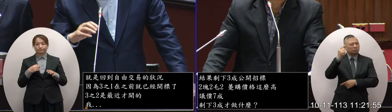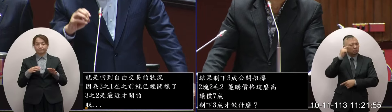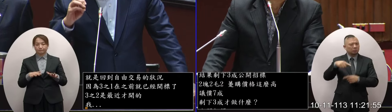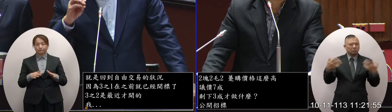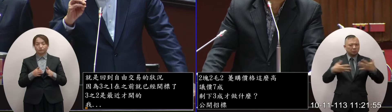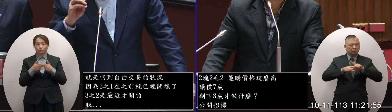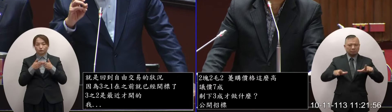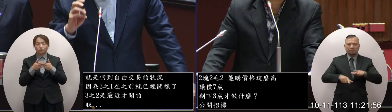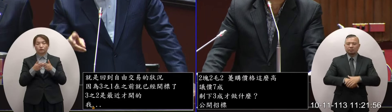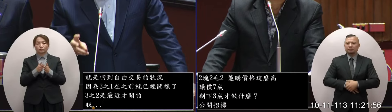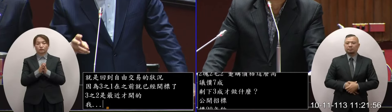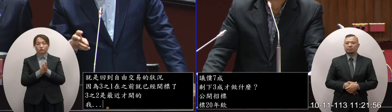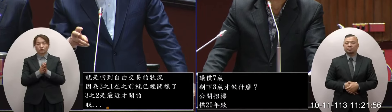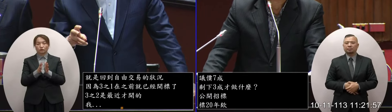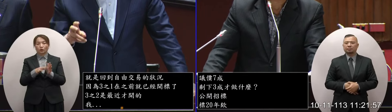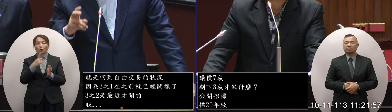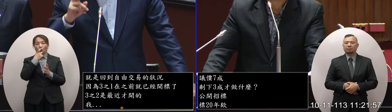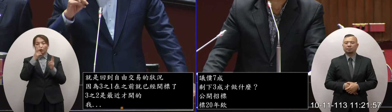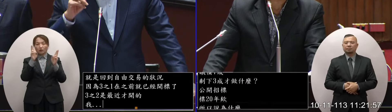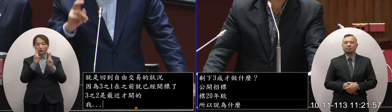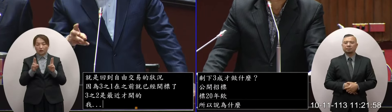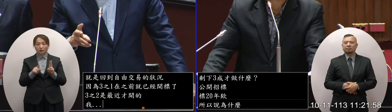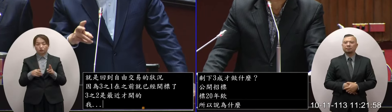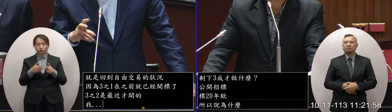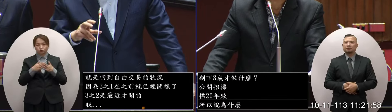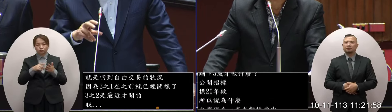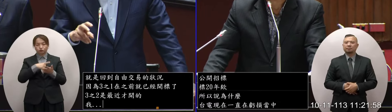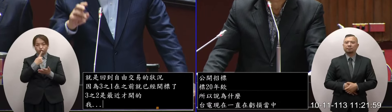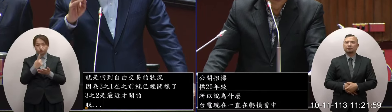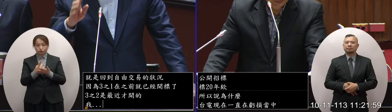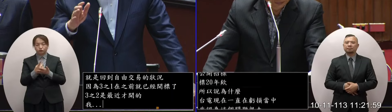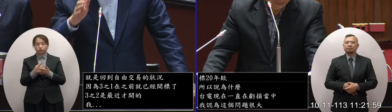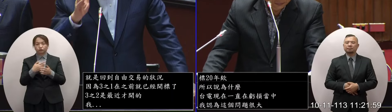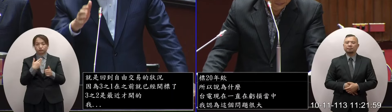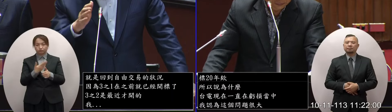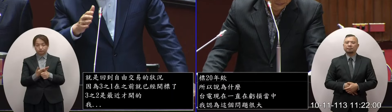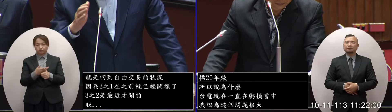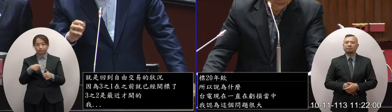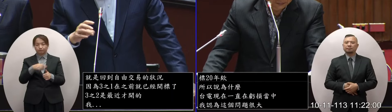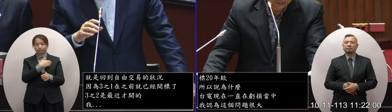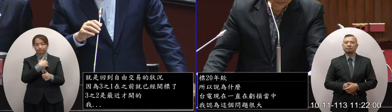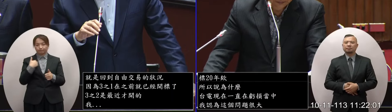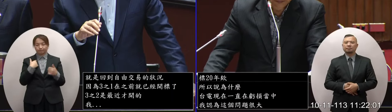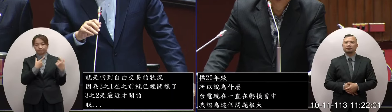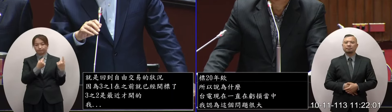需要這個綠電 所以我一定要全力 讓他能夠如期完工